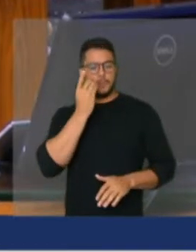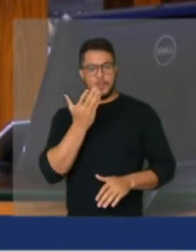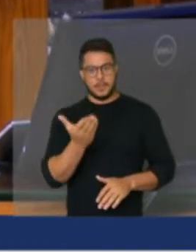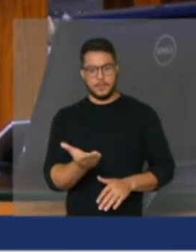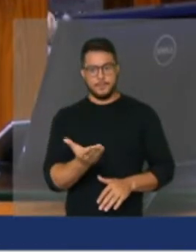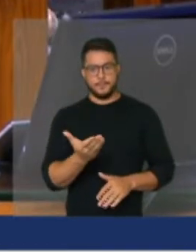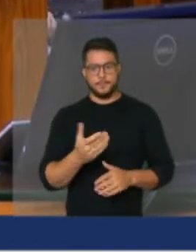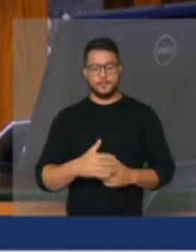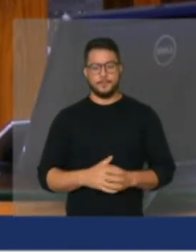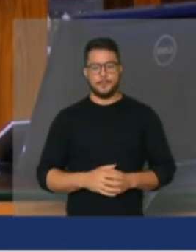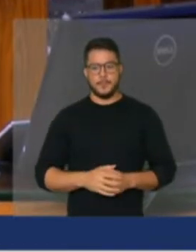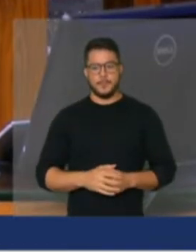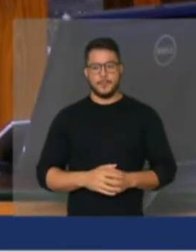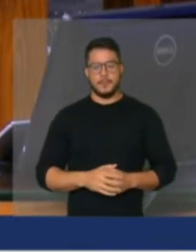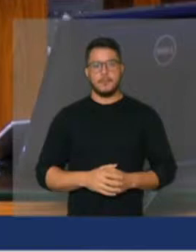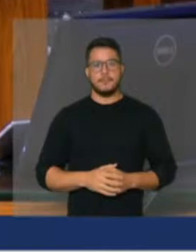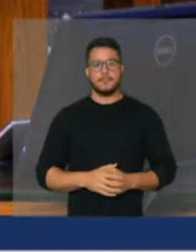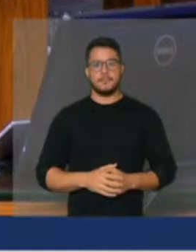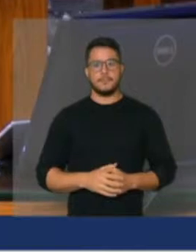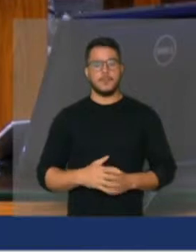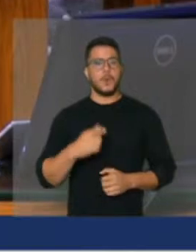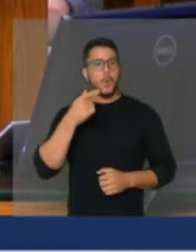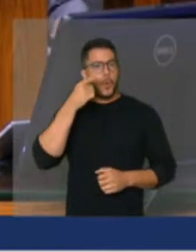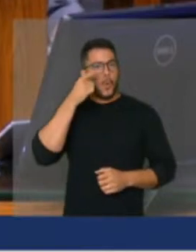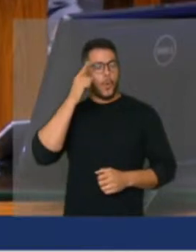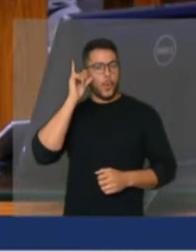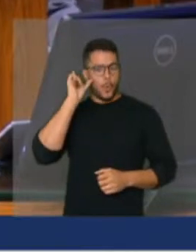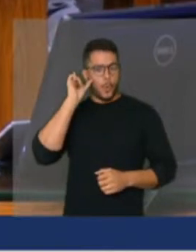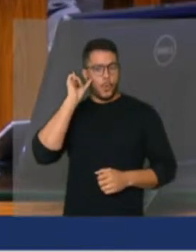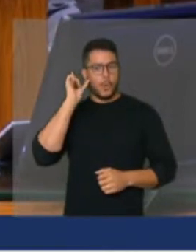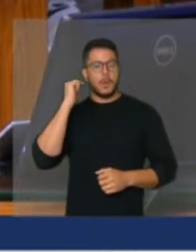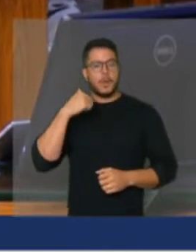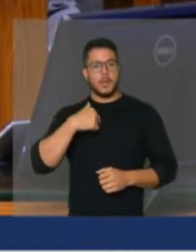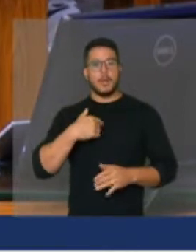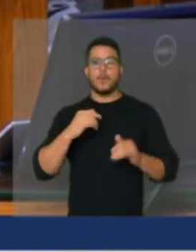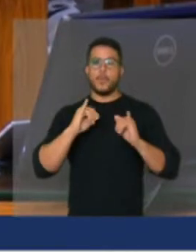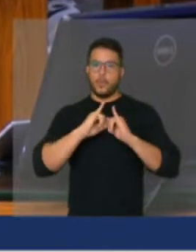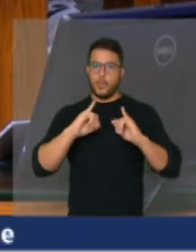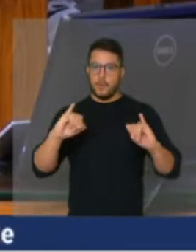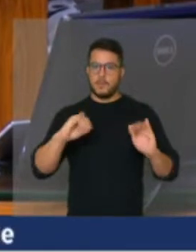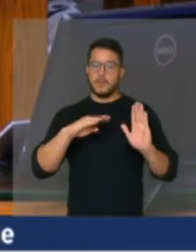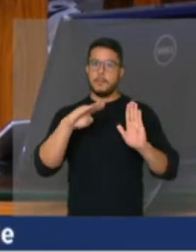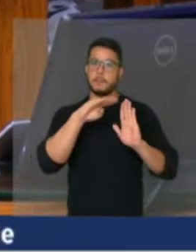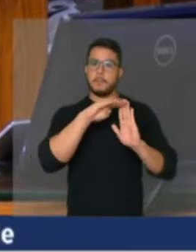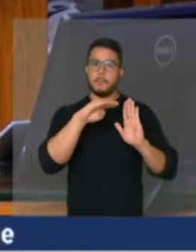ONTEM... EU ANUNCIEI A PAUTA ITEM A ITEM... DESTA CADEIRA NO ENCERRAMENTO DA SESSÃO. FIZ QUESTÃO DE MANDAR PAUTA